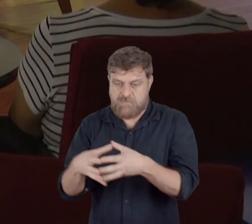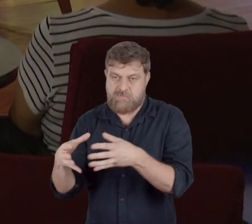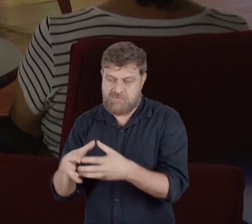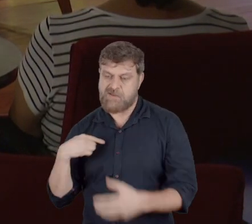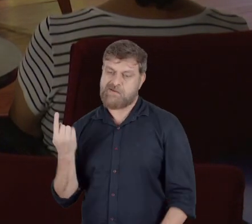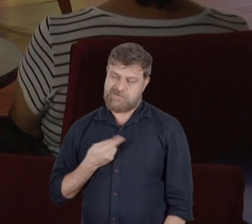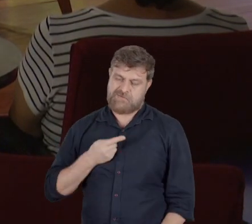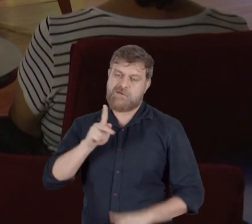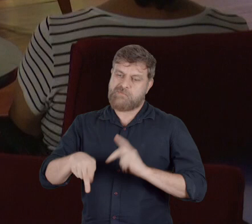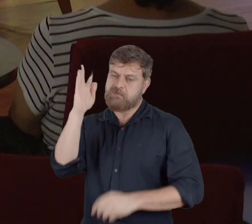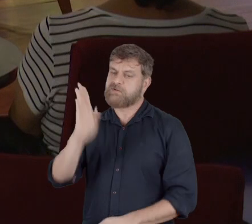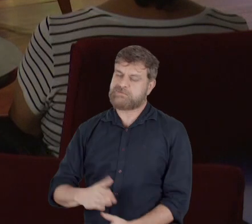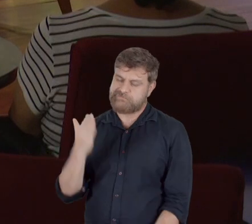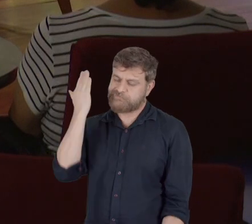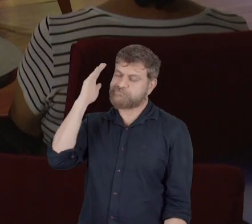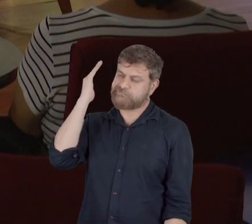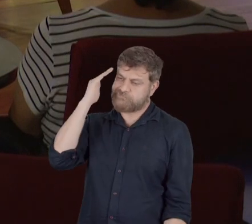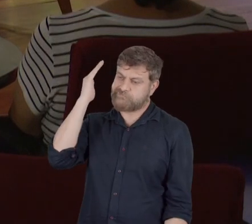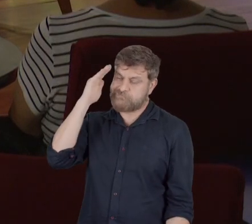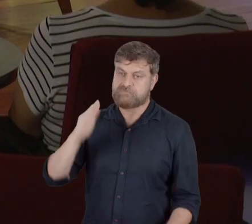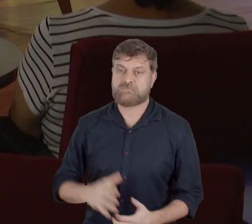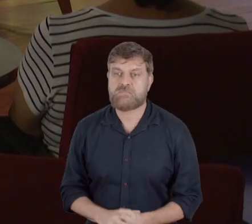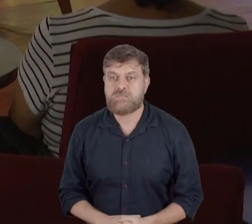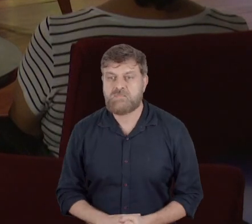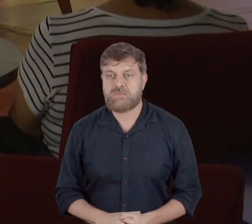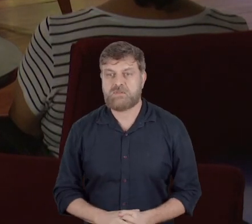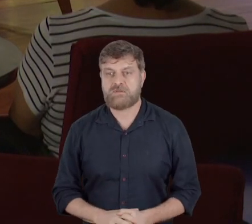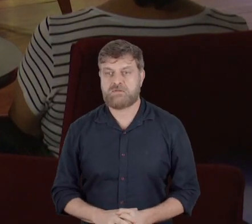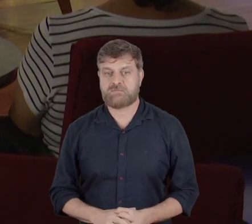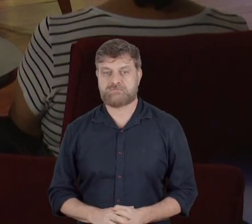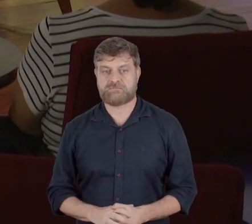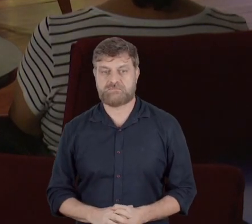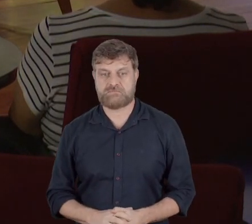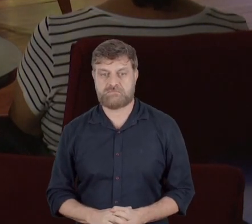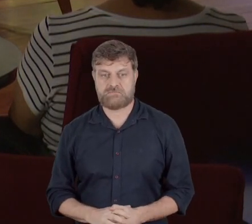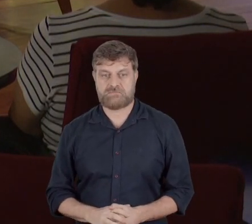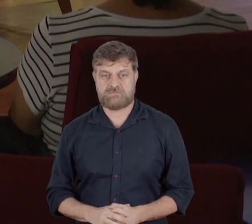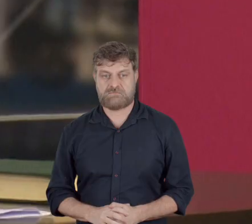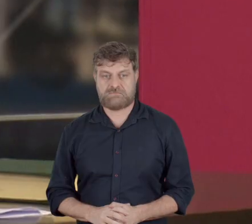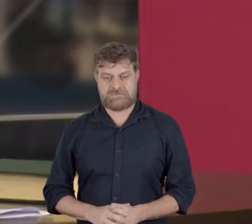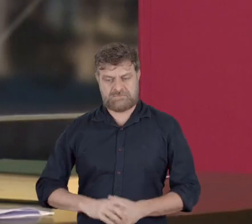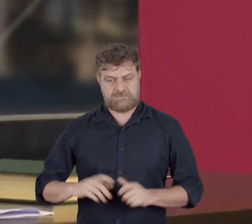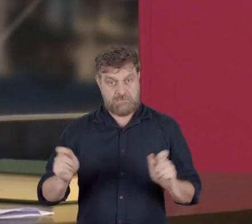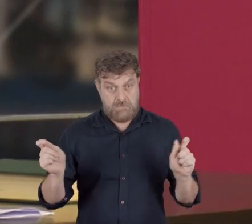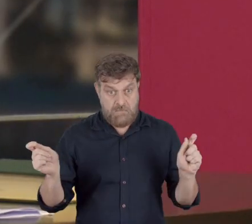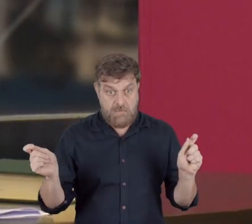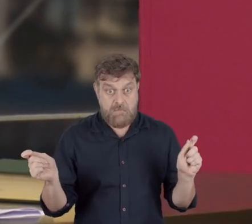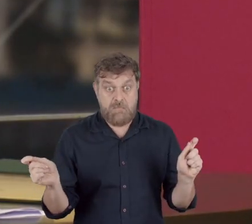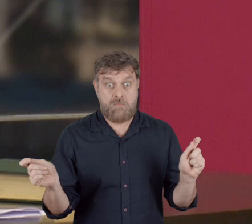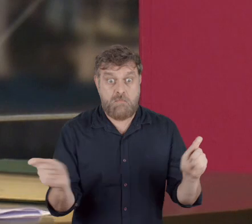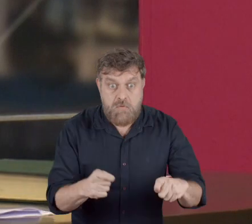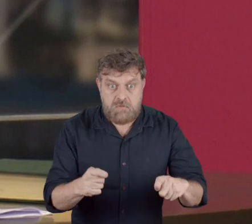basta ser brasileiro para entender isso, ela tem uma potência